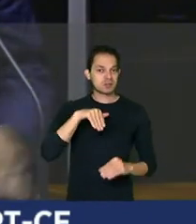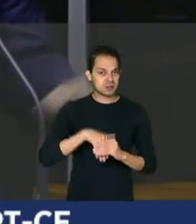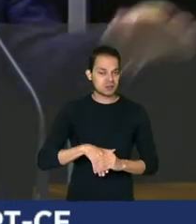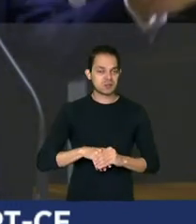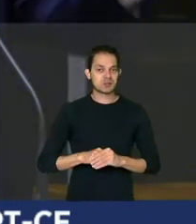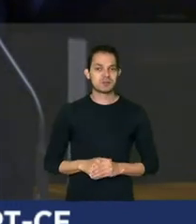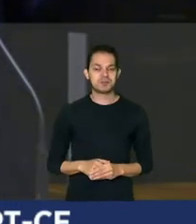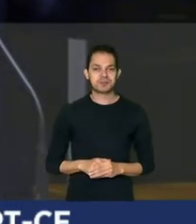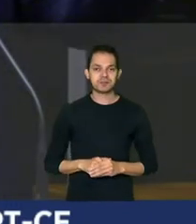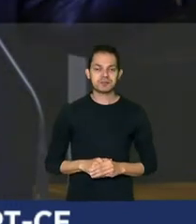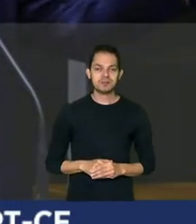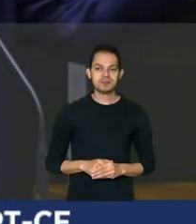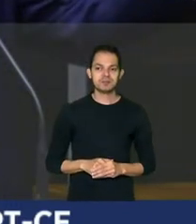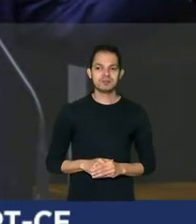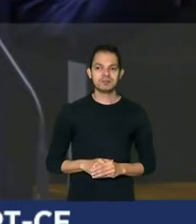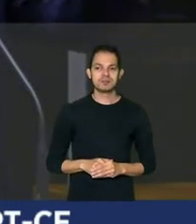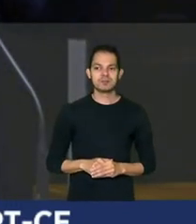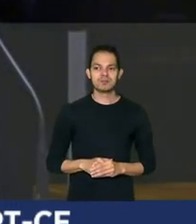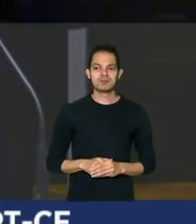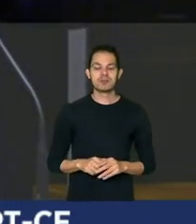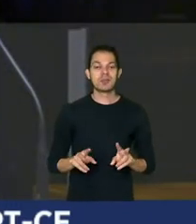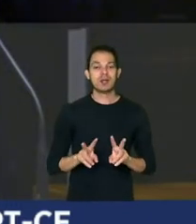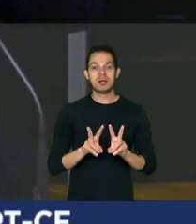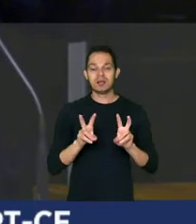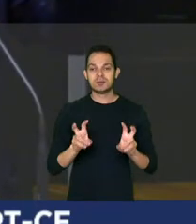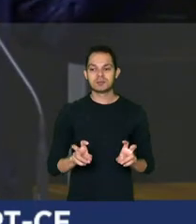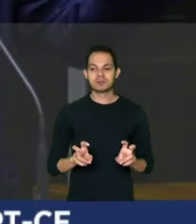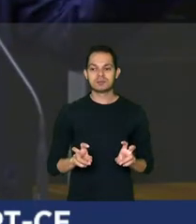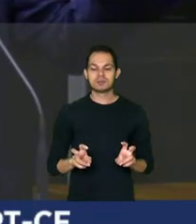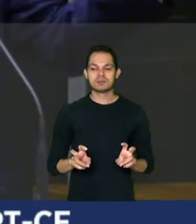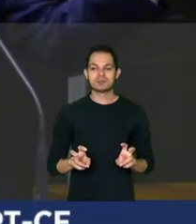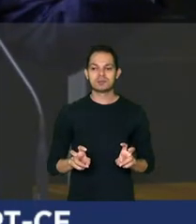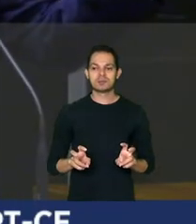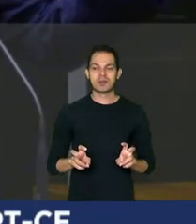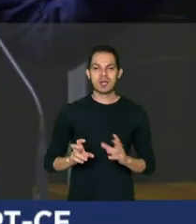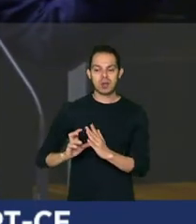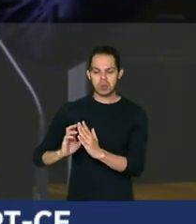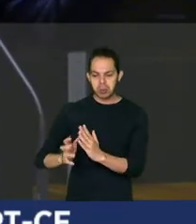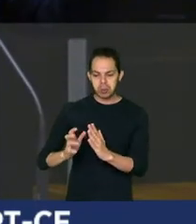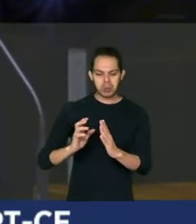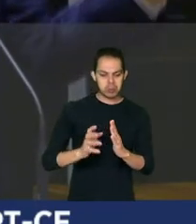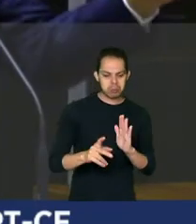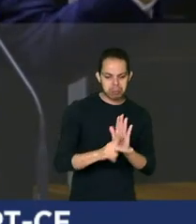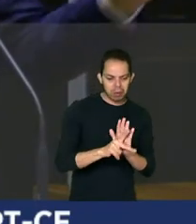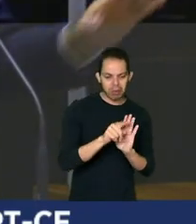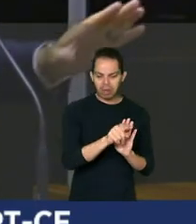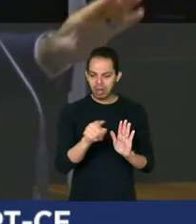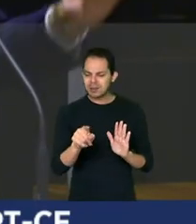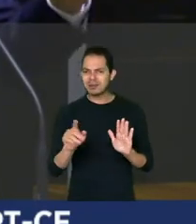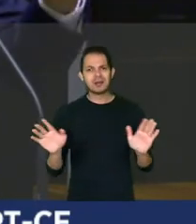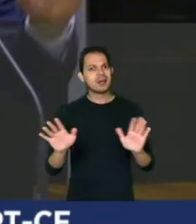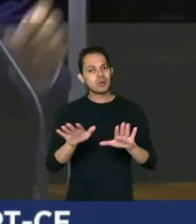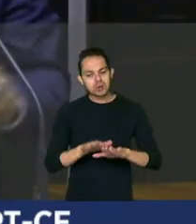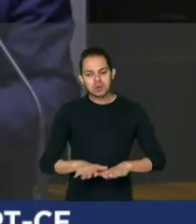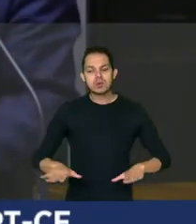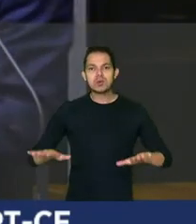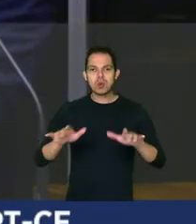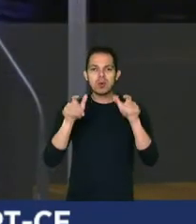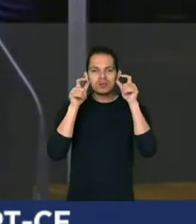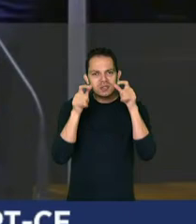CULTURA BRASILEIRA FAZ A TODOS NÓS PARLAMENTARES. É UMA CAUSA, É UMA CAUSA SUPRAPARTIDÁRIA. NÃO É DE NINGUÉM, DEPUTADO A OU